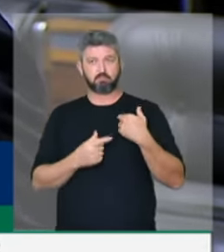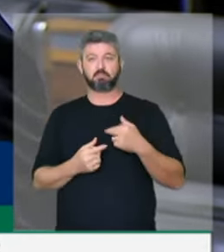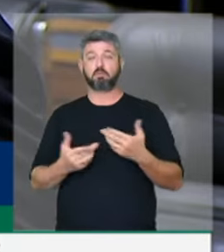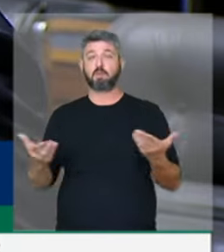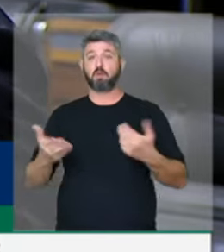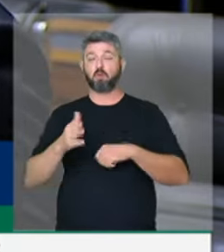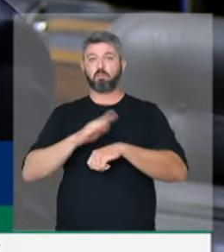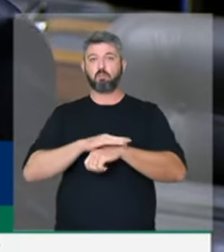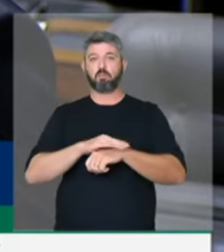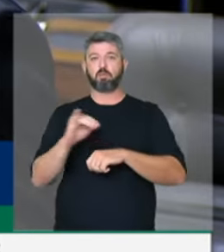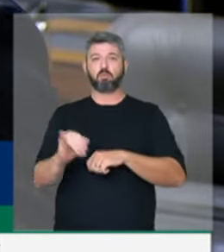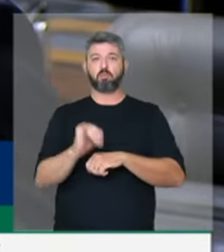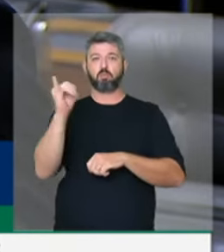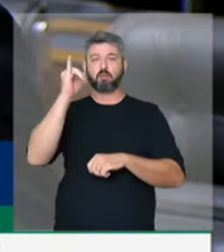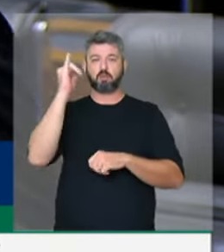ESSE MOMENTO. DEMOCRATAS